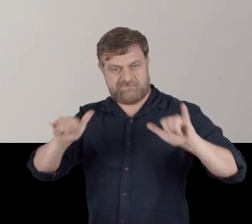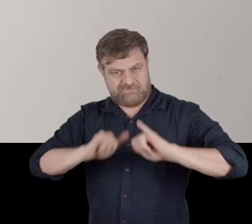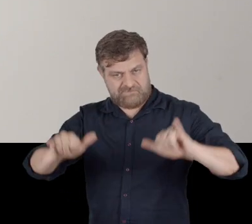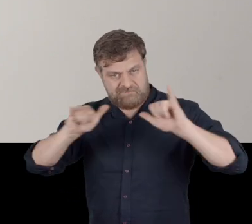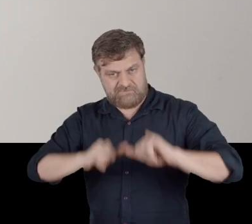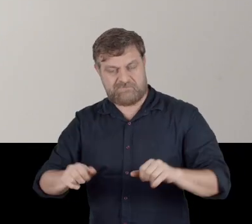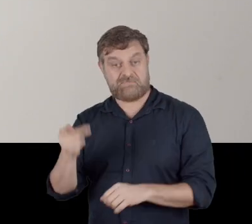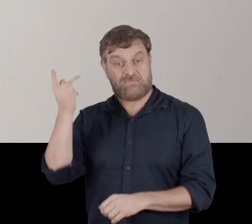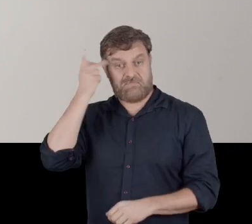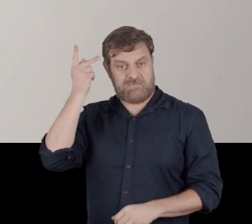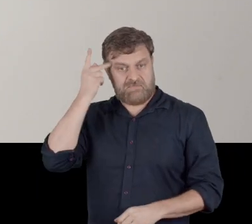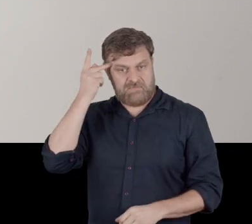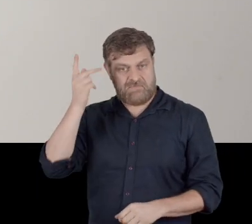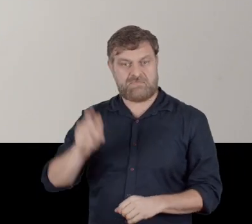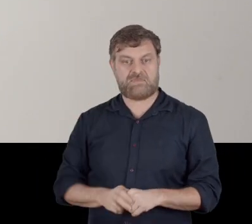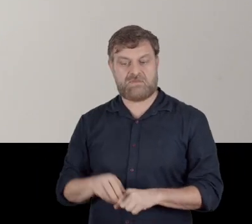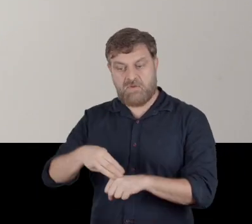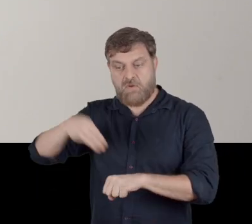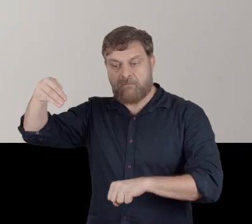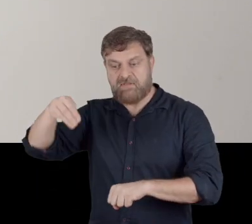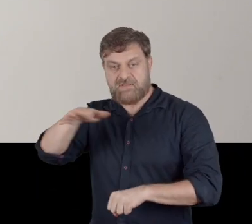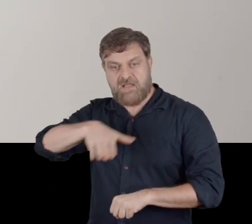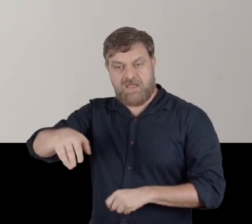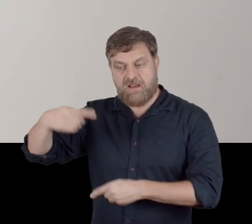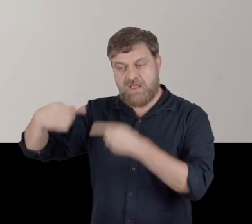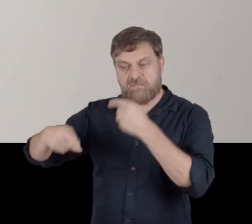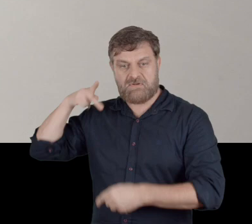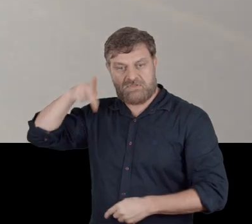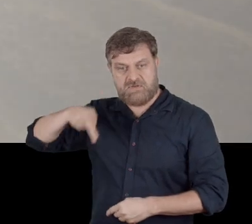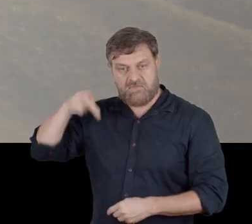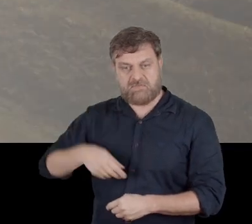e tenho um mestrado em políticas públicas pela Universidade Federal do ABC.